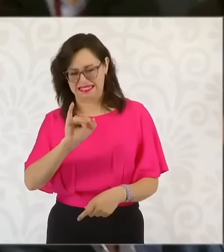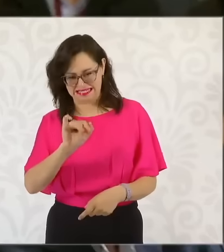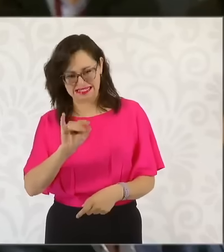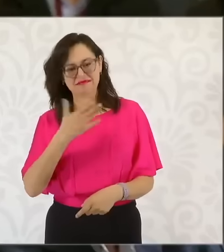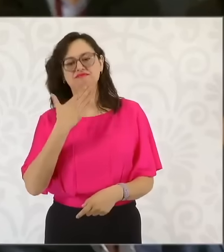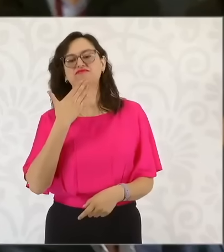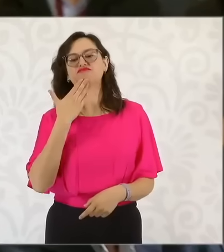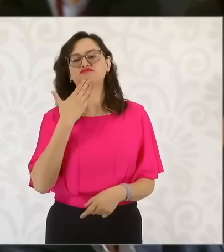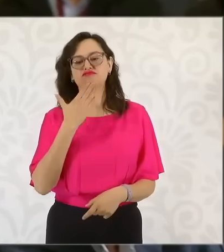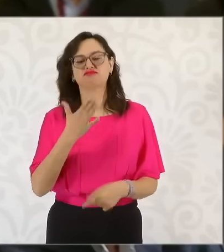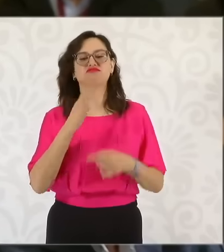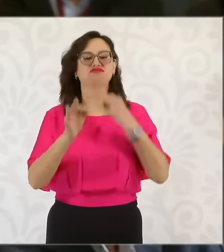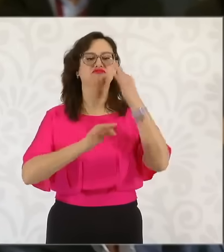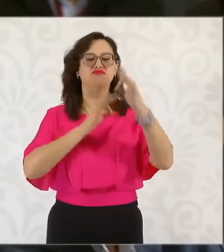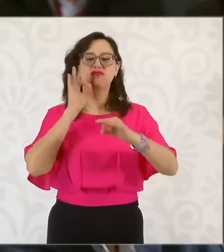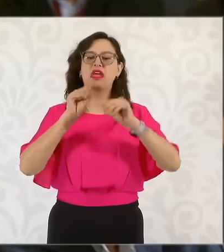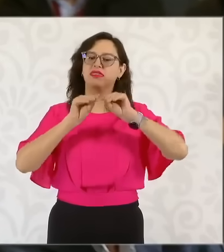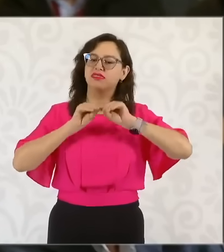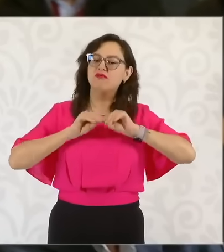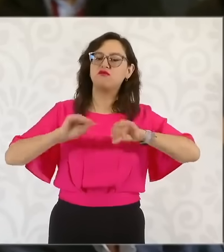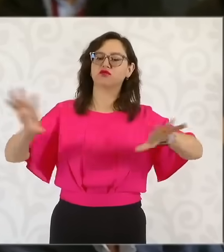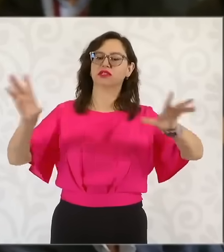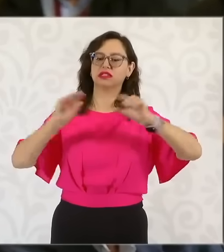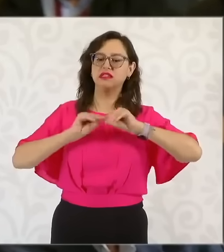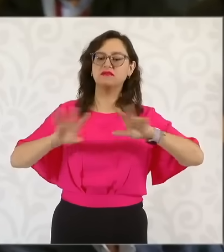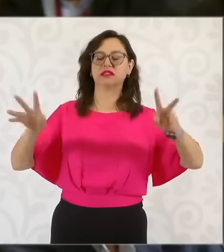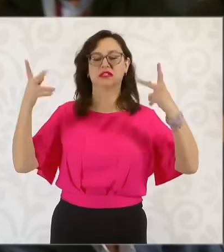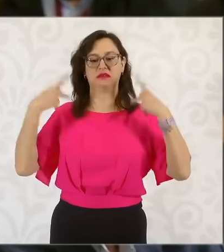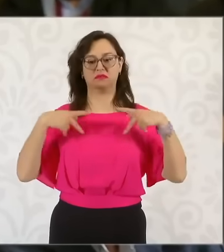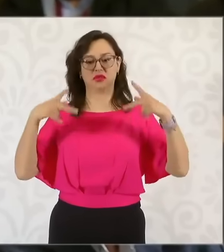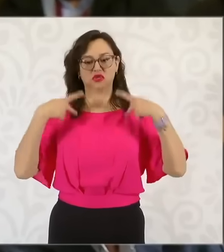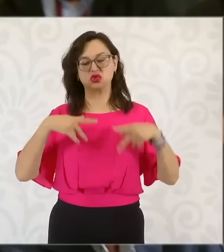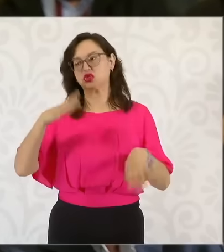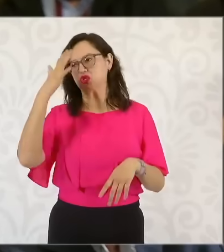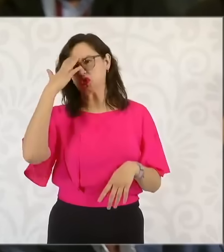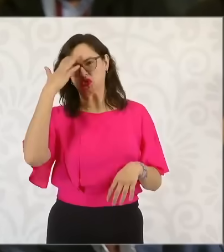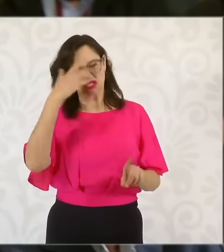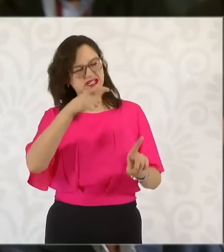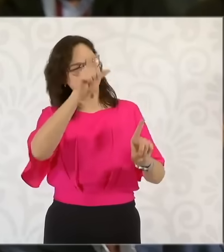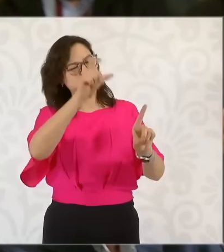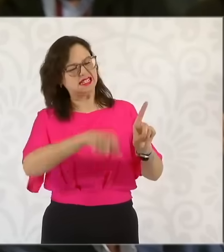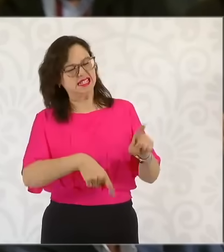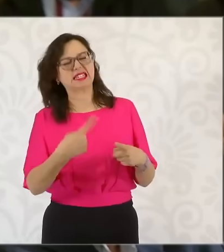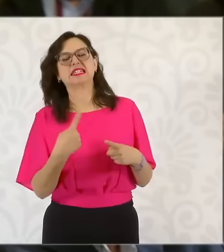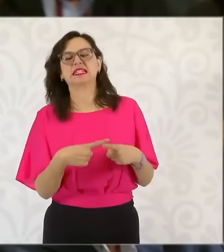más que los medios lo puedan conocer y que la gente lo pueda conocer más allá del simple hecho